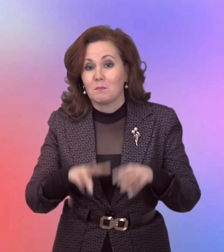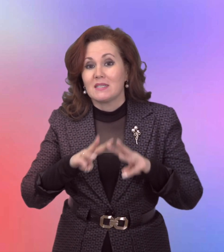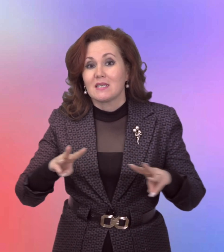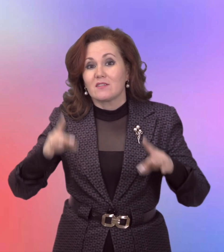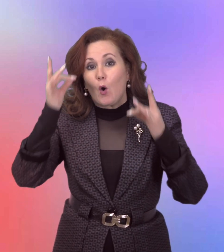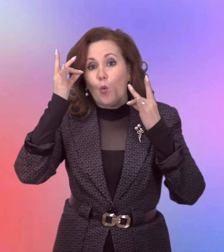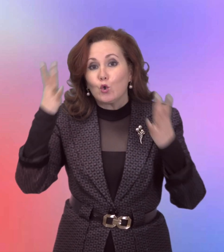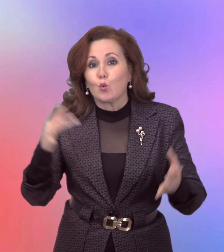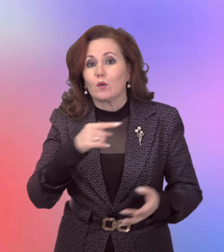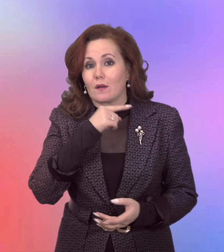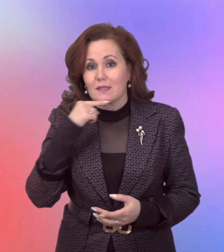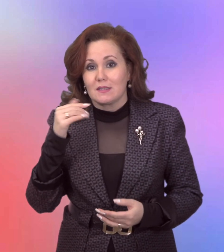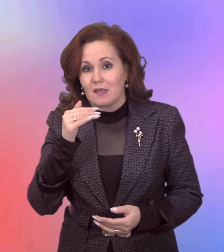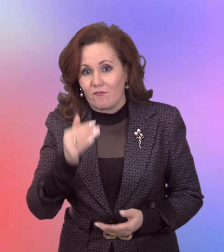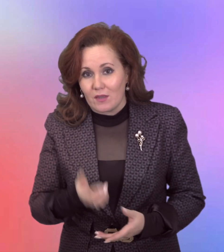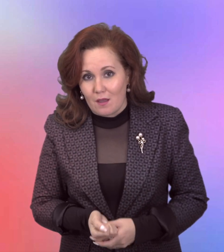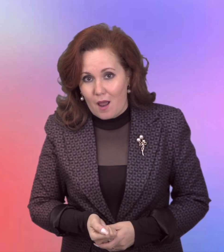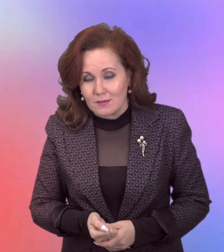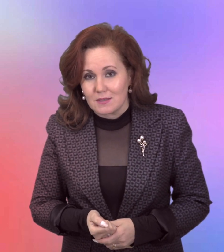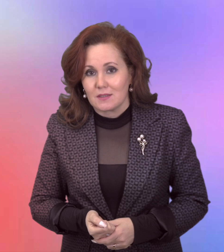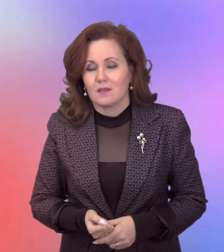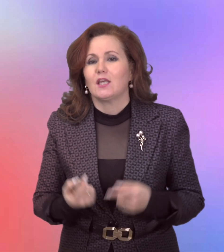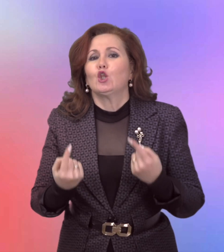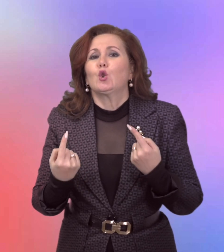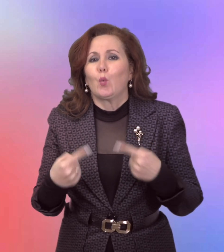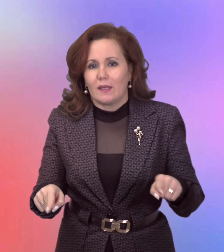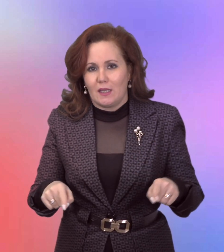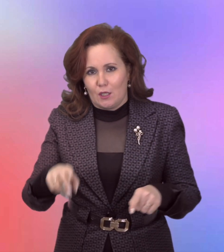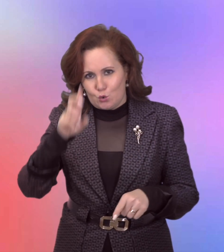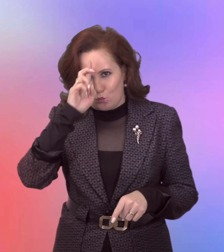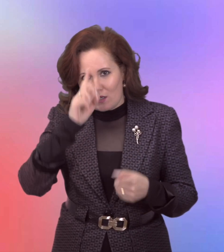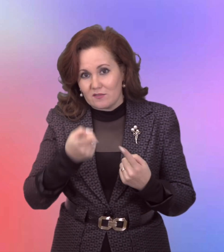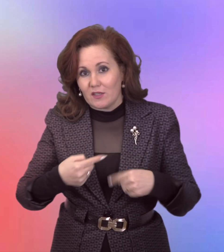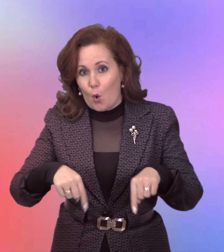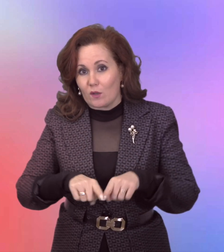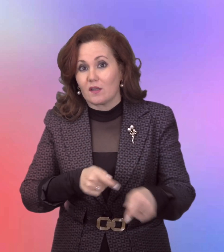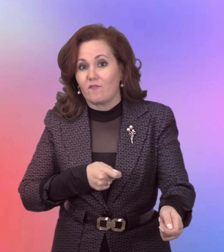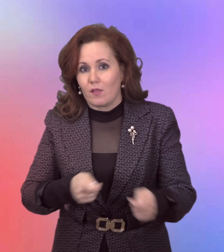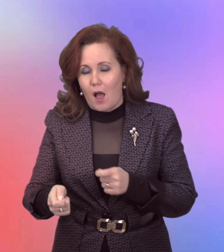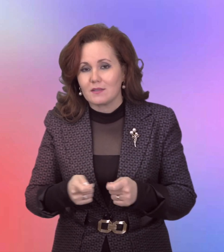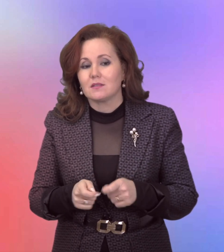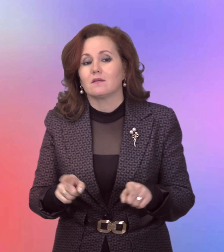Министерство культуры Российской федерации и другие государственные органы власти